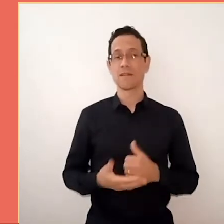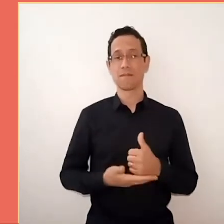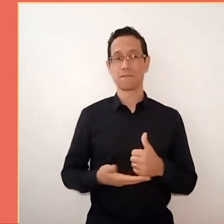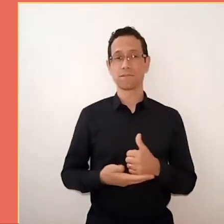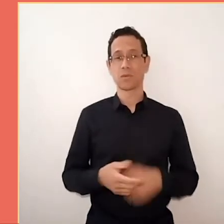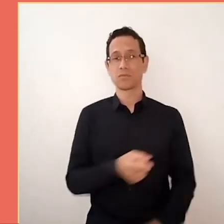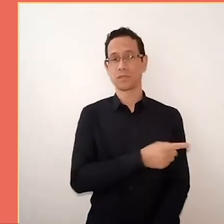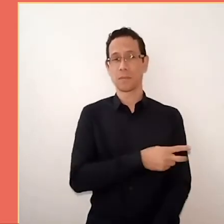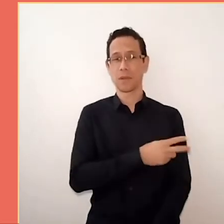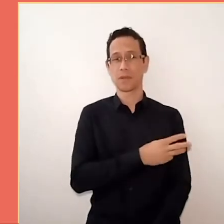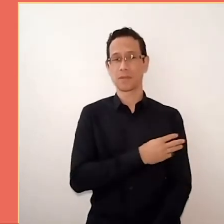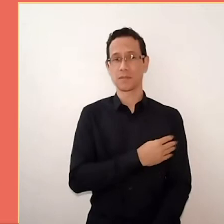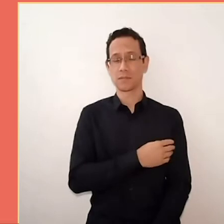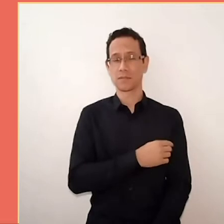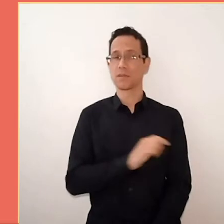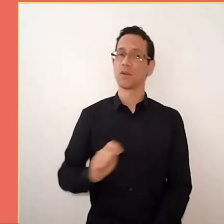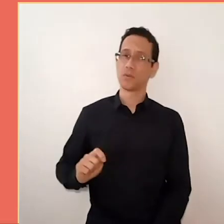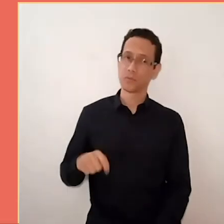são reitores de literatura?